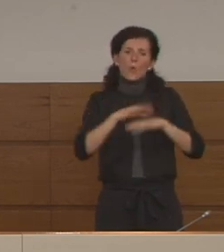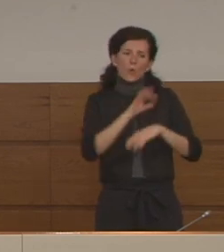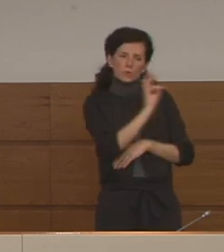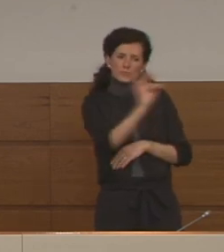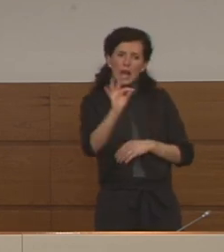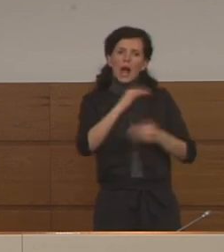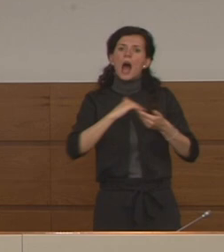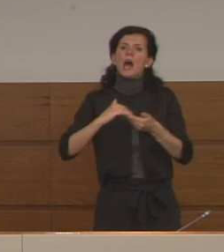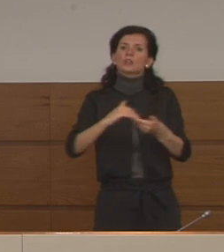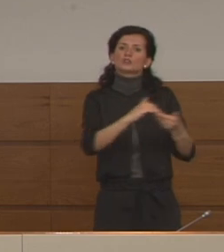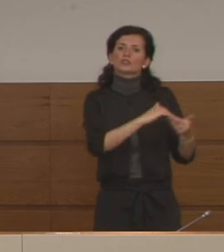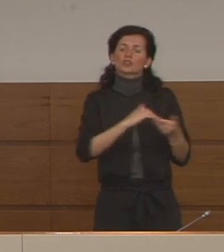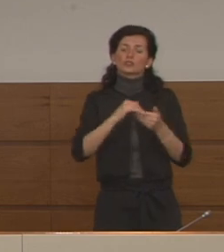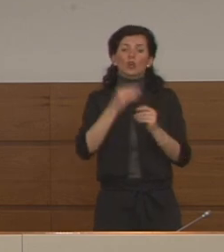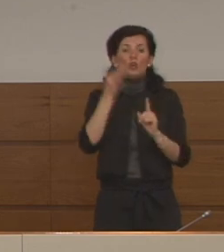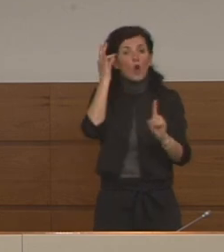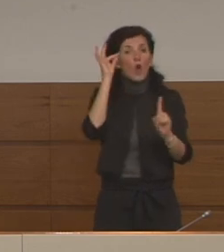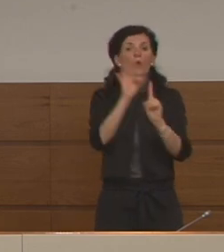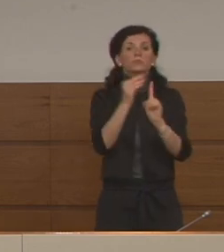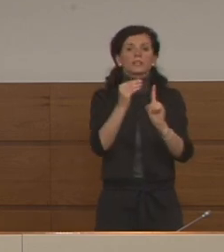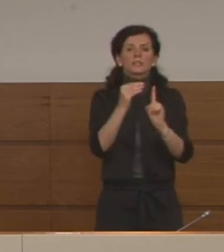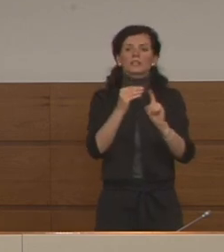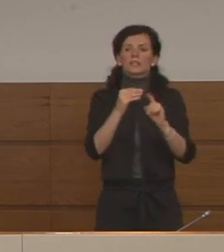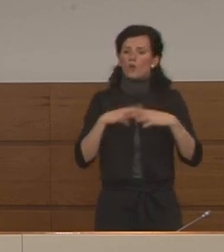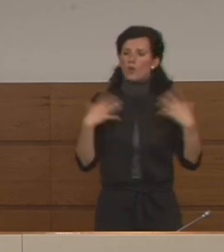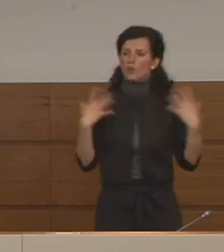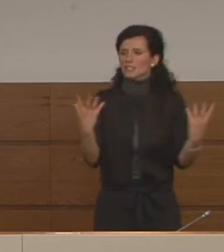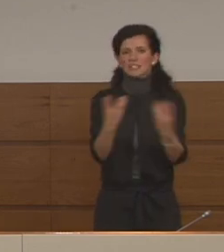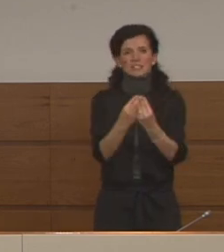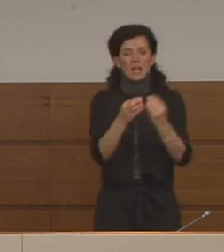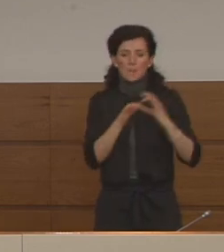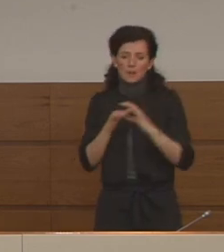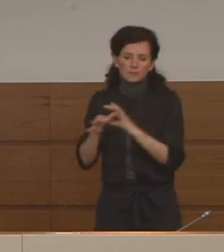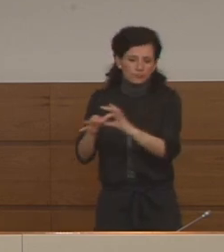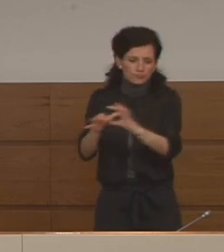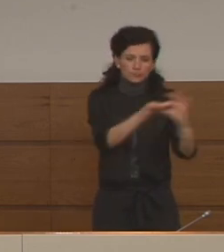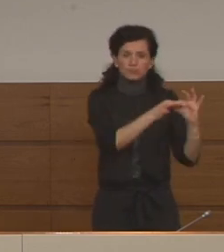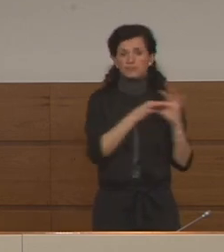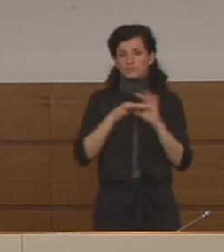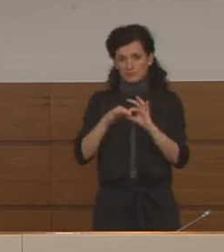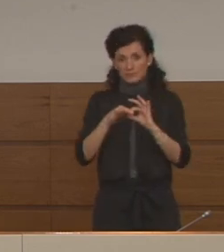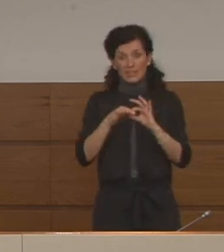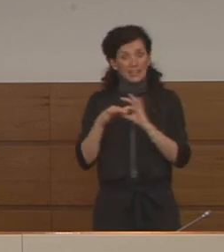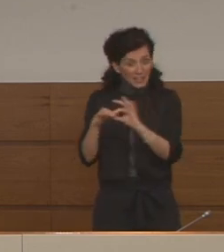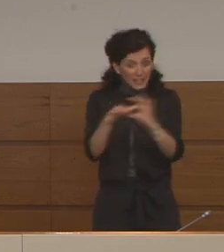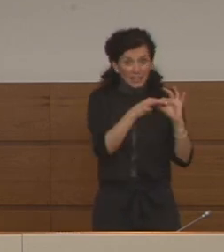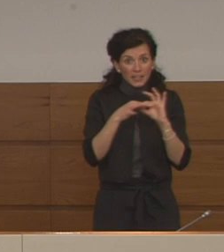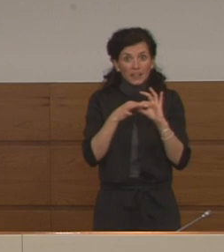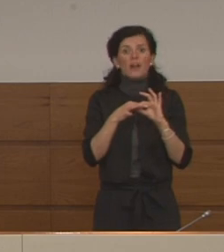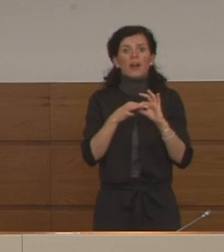insieme una sinergia e per far sì che intanto si proteggano le persone con